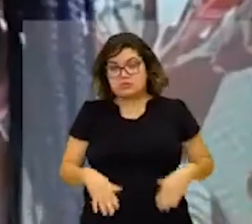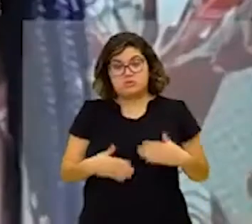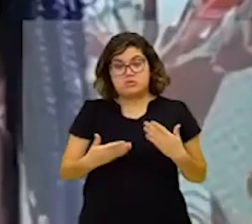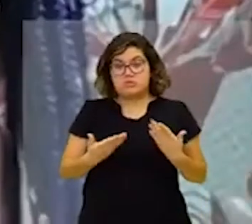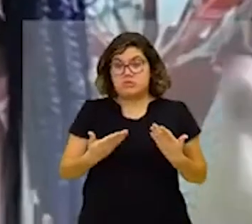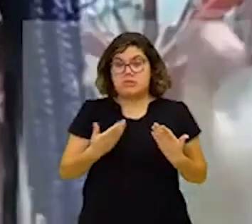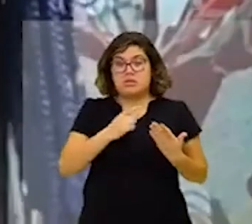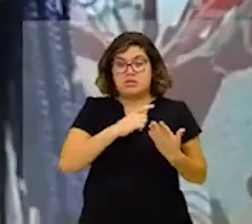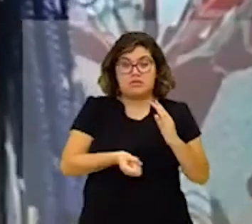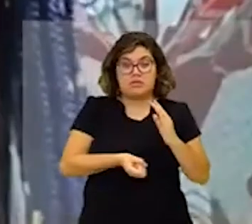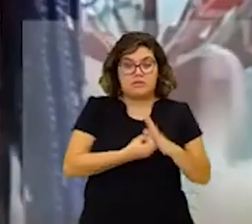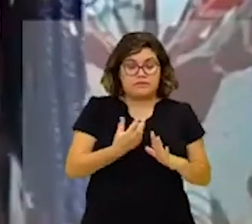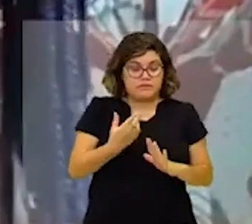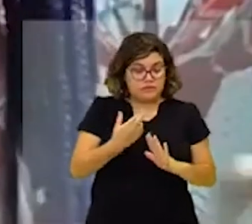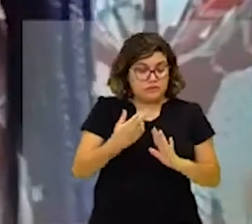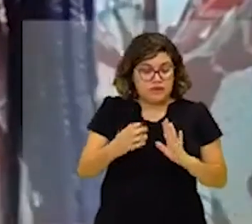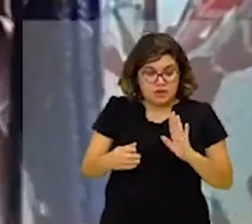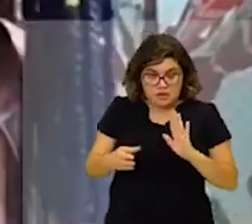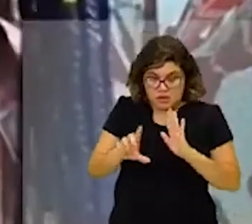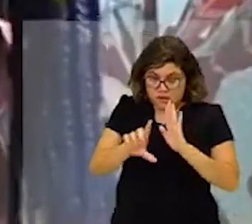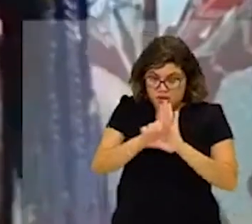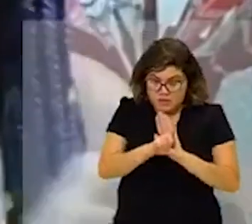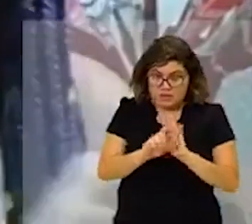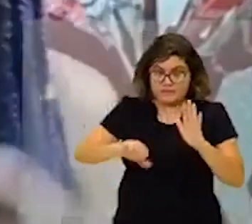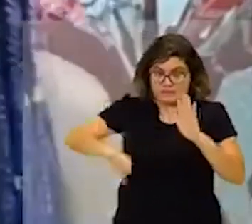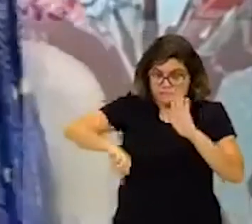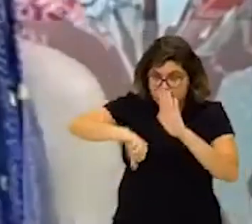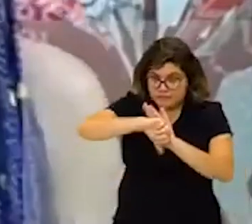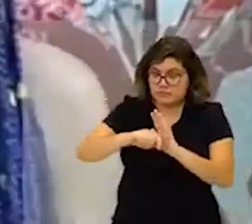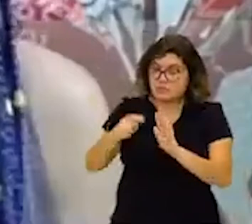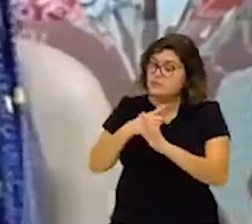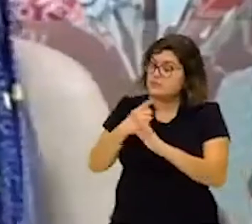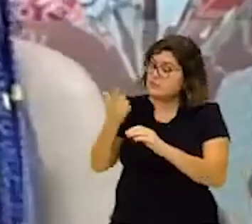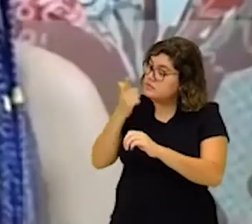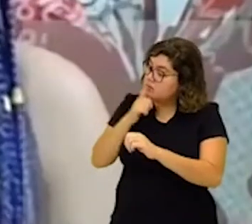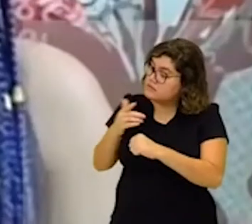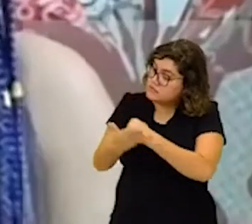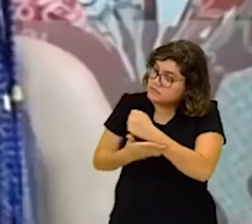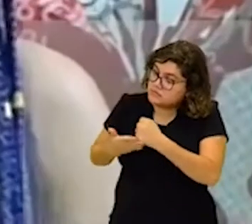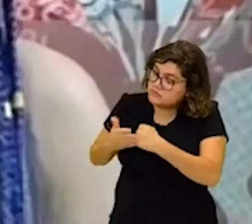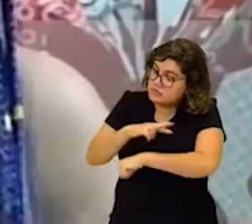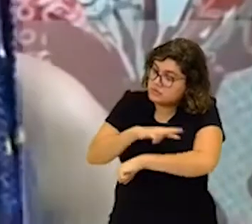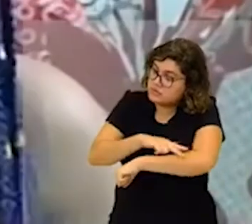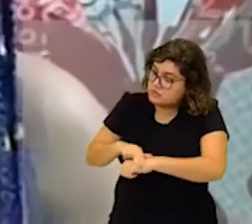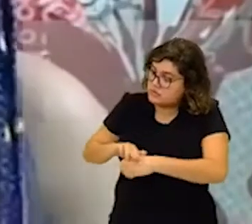penal totalmente estruturado em racismo em patriarcado foi ele que fez uma legislação